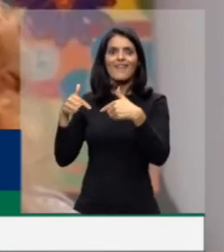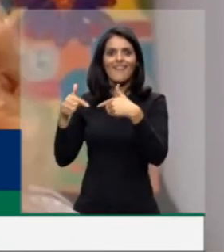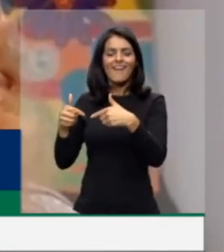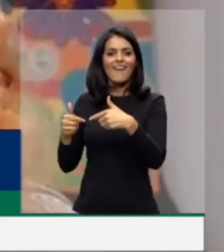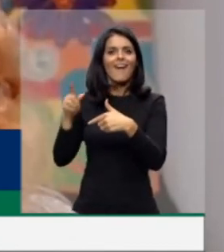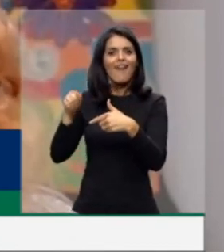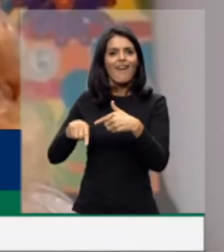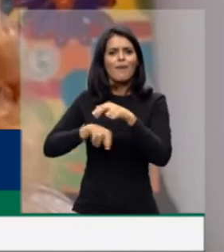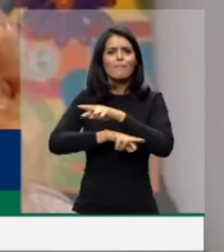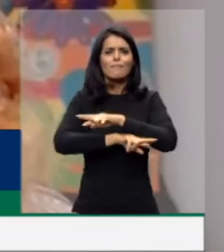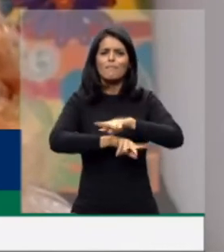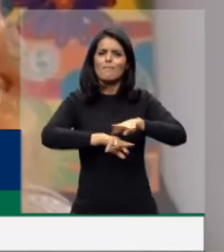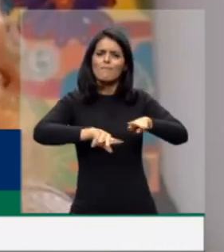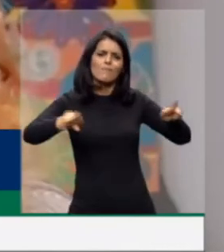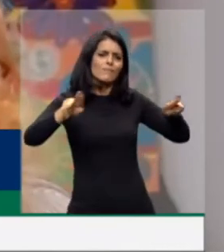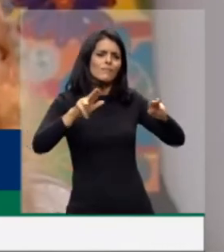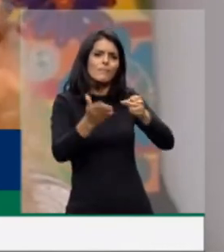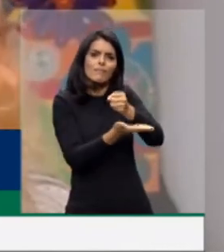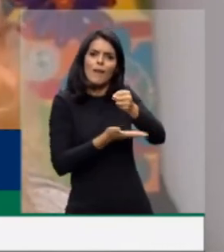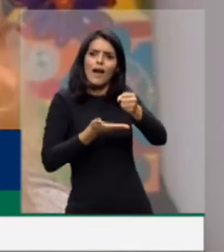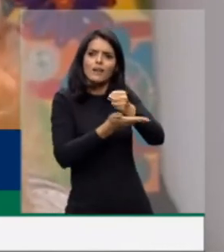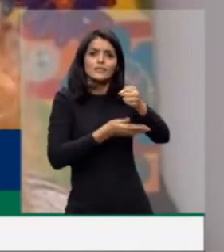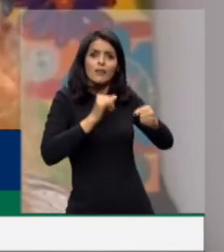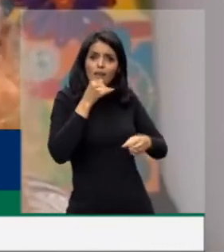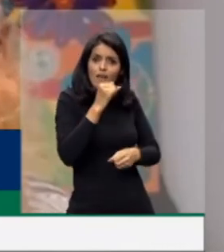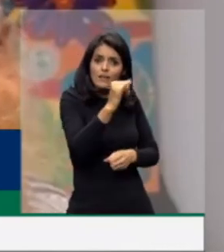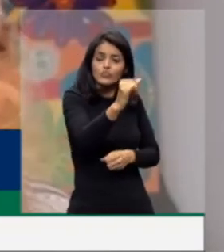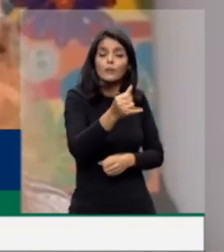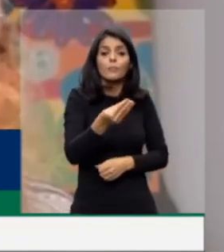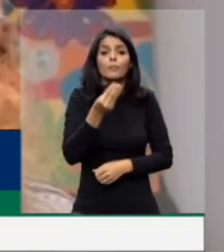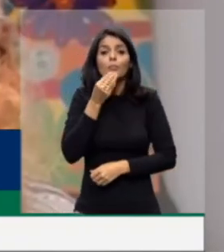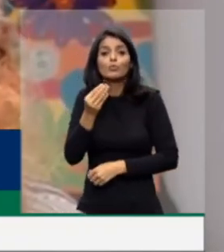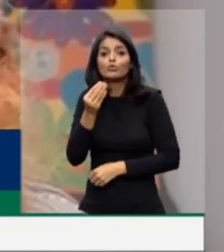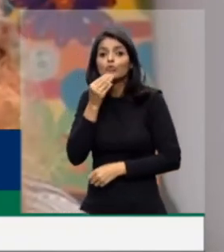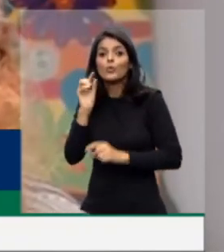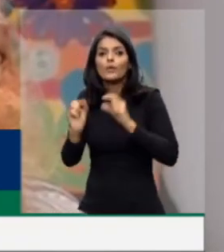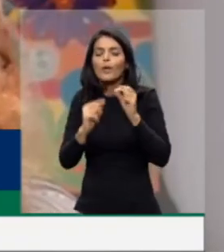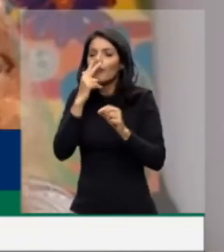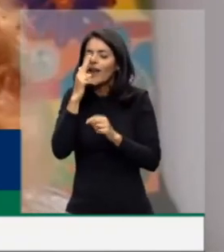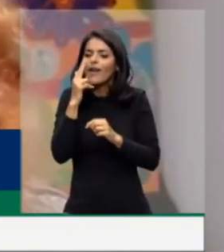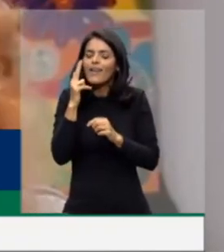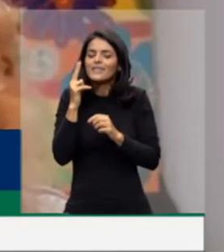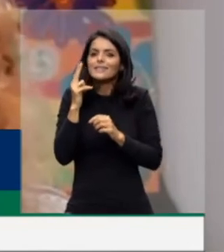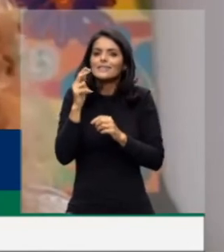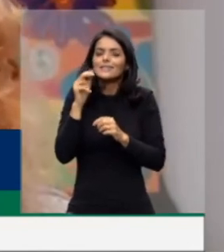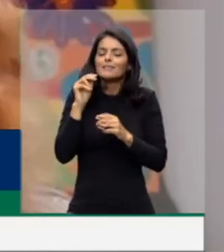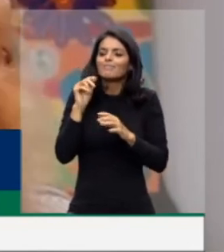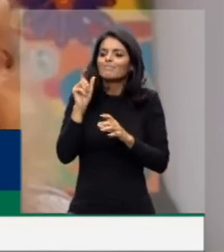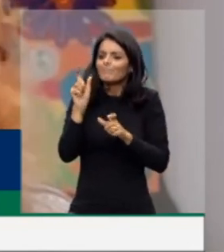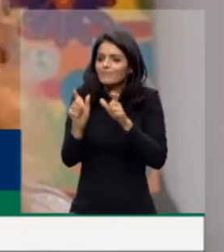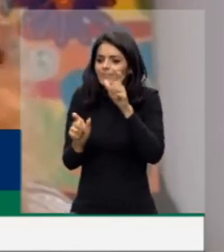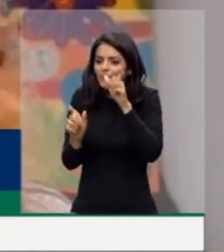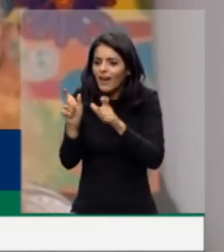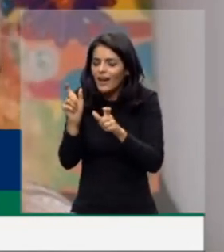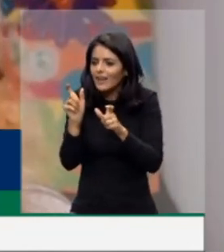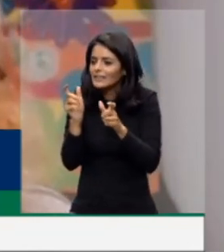FORMA MULTIMATÁ-LO DE ENERGIA NO MUNDO E O BRASIL É PRIVILEGIADO, NÓS TEMOS UM PAÍS MULTIMATRIZ AL EM ENERGIA, E NÓS DEVERÍAMOS